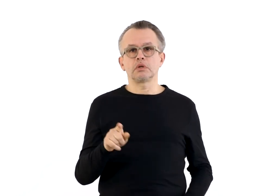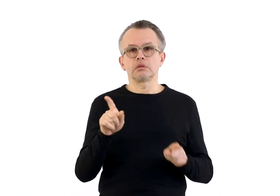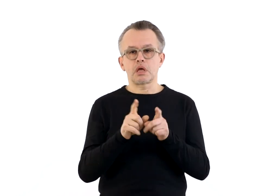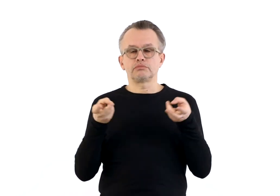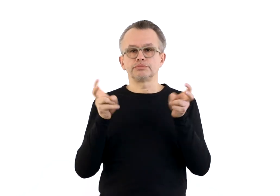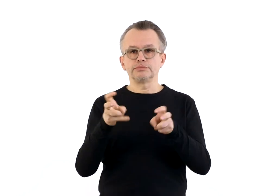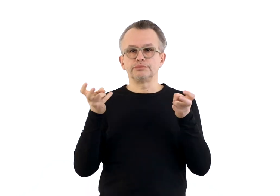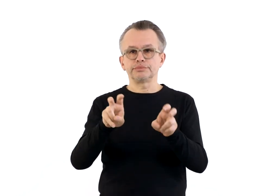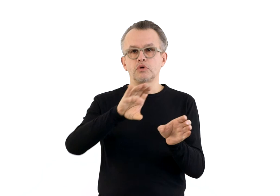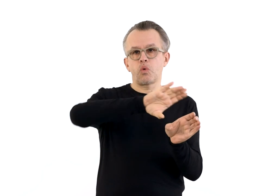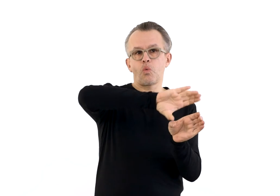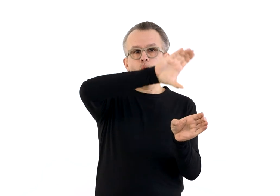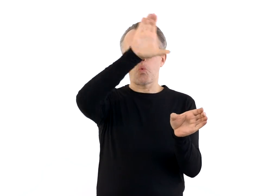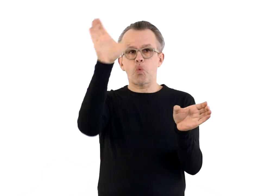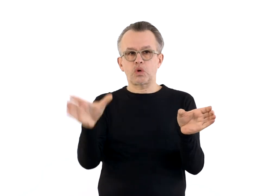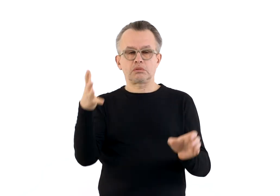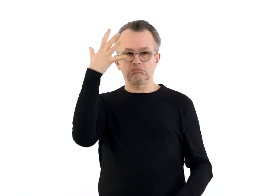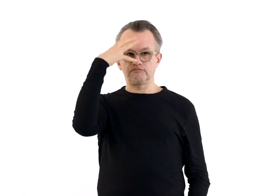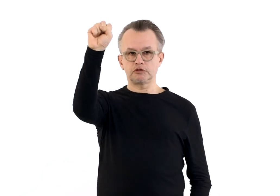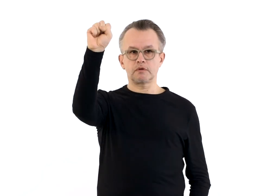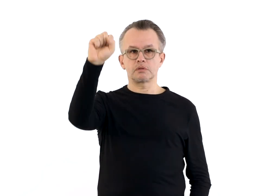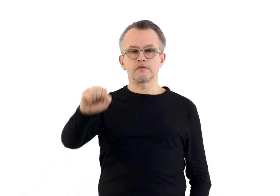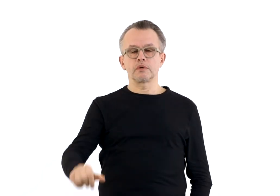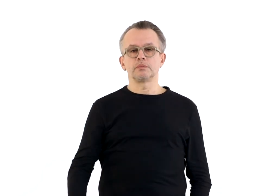Powstawały też łuki triumfalne.